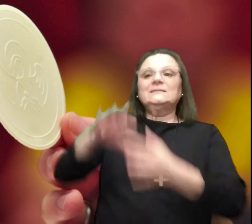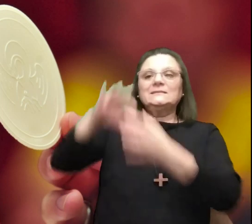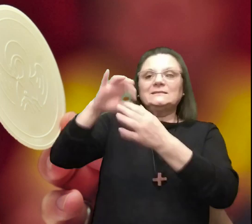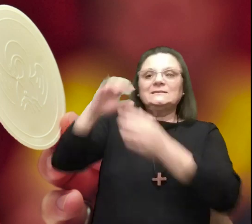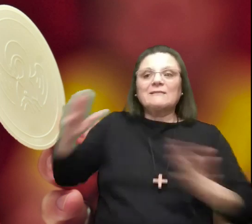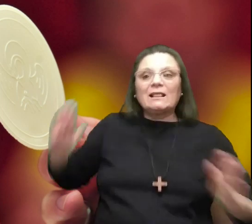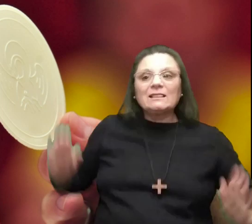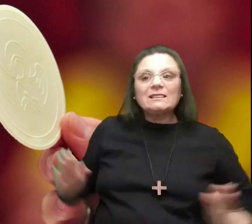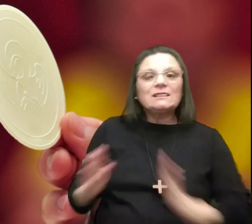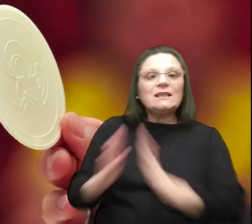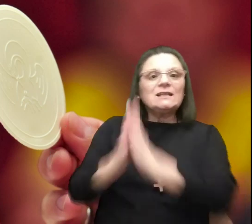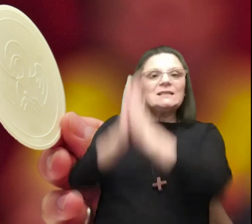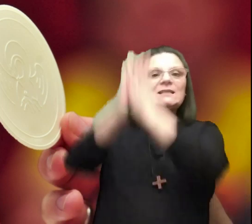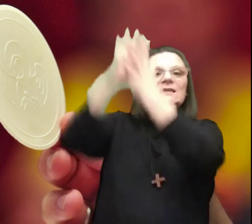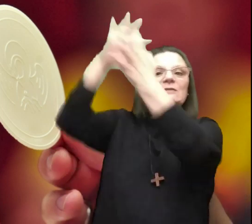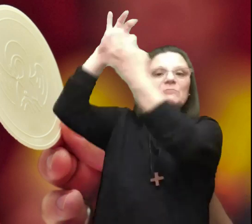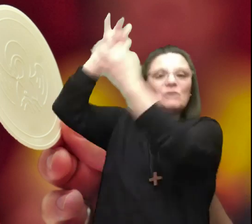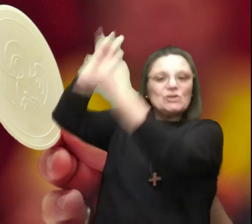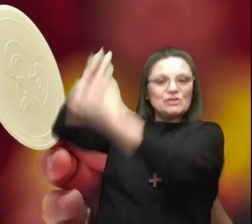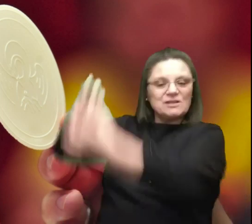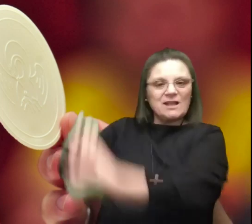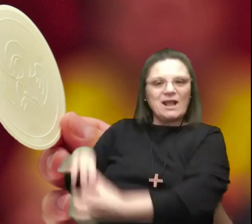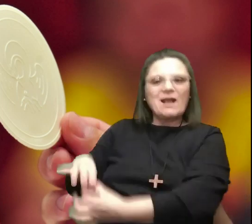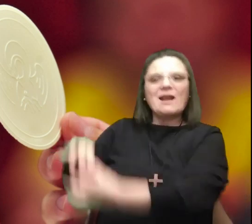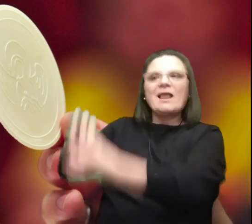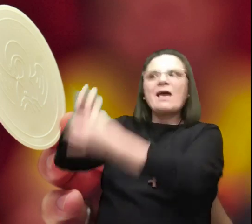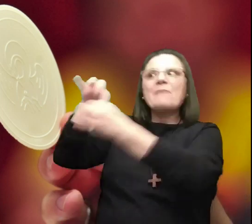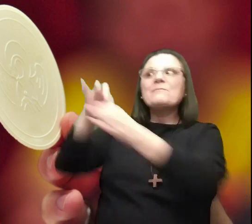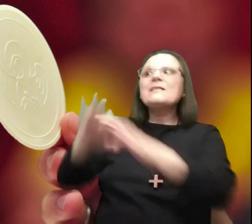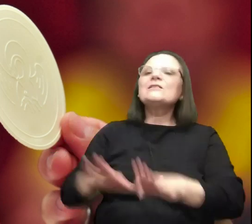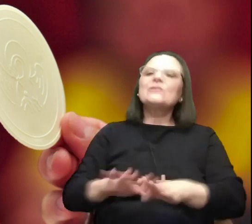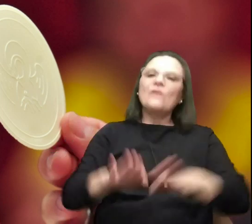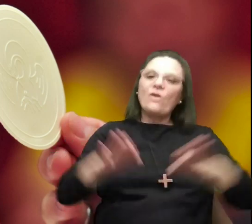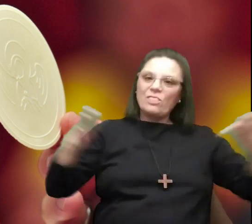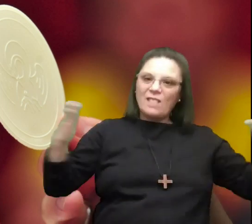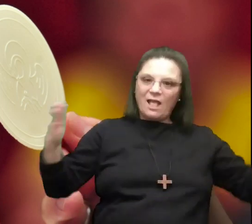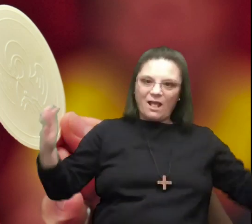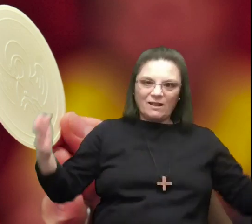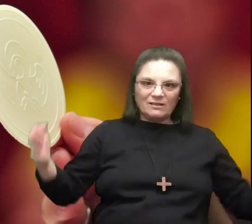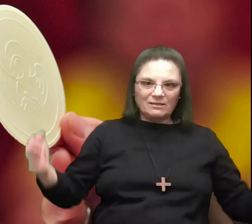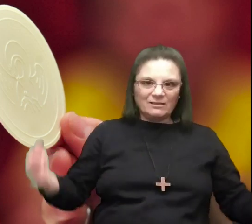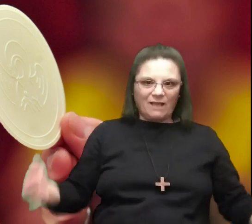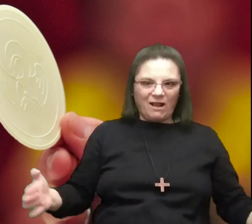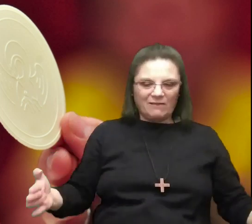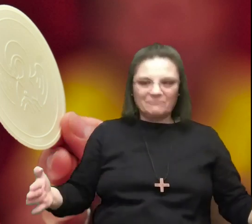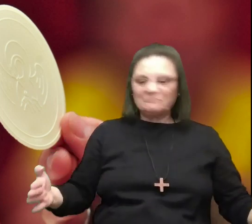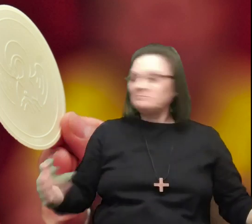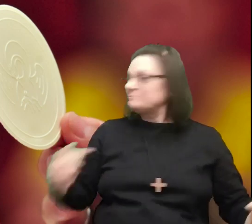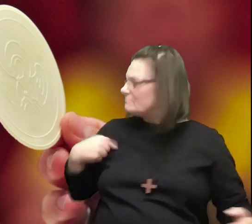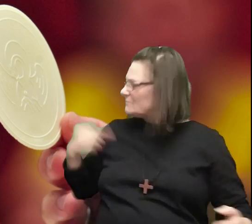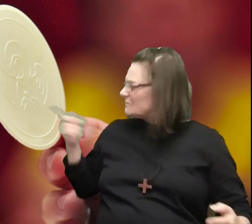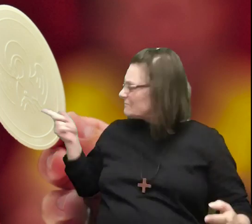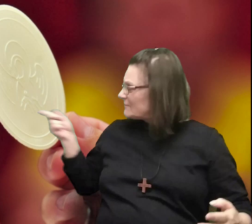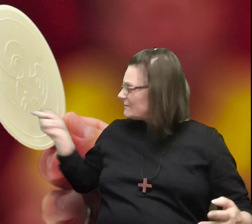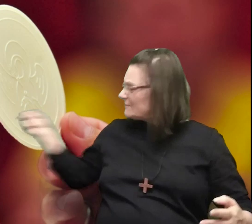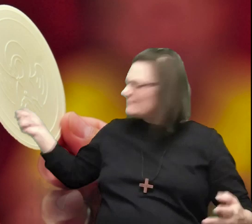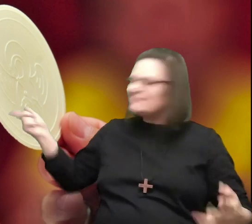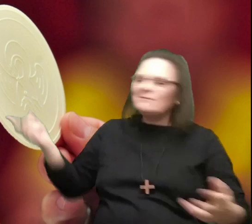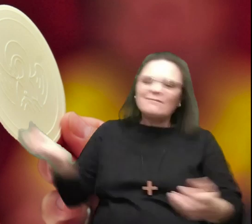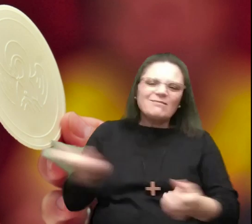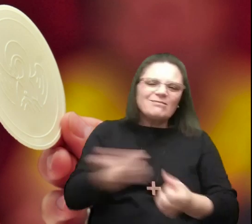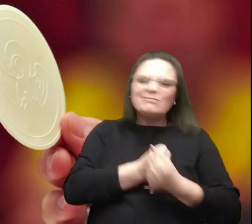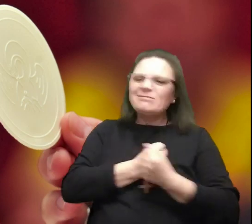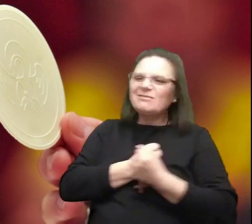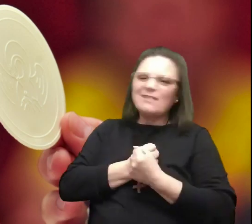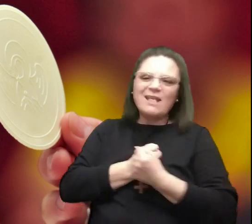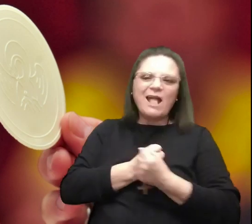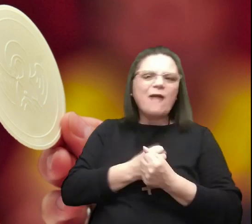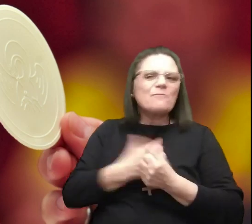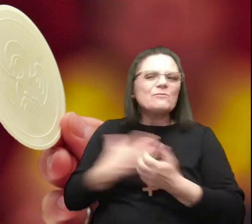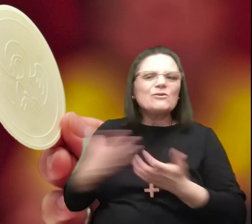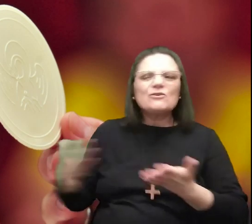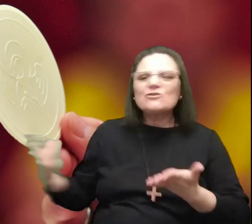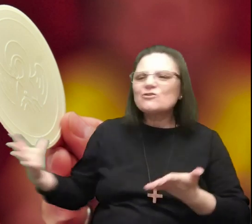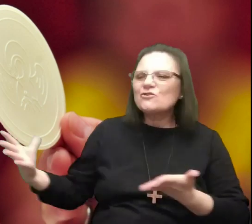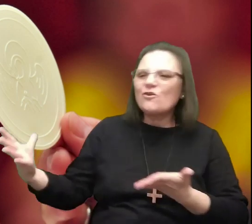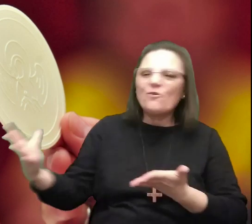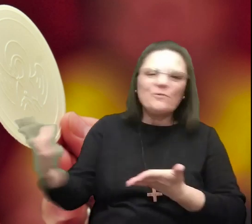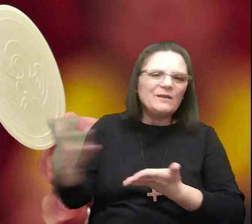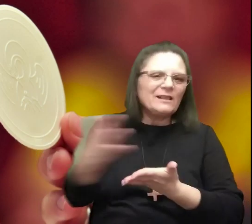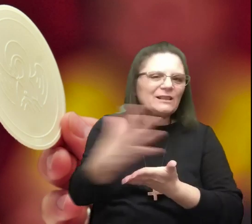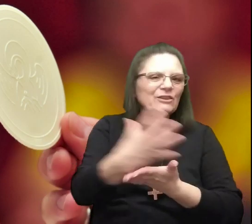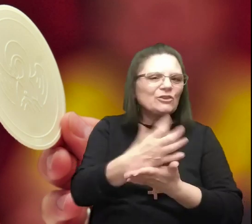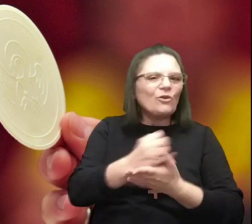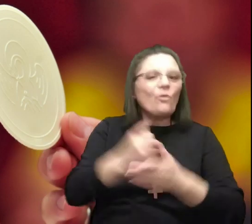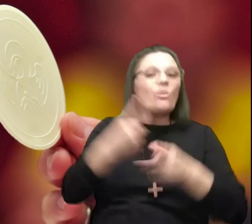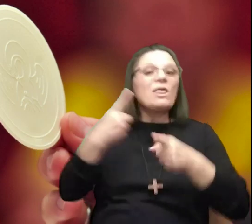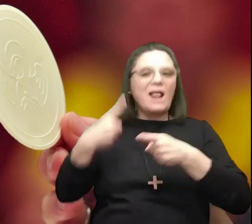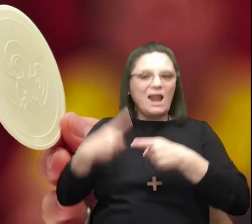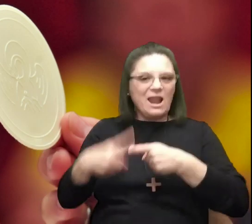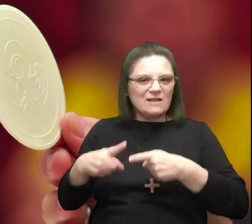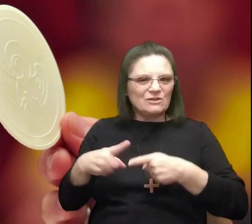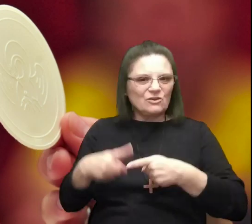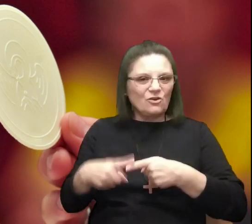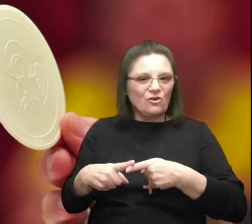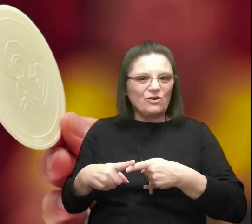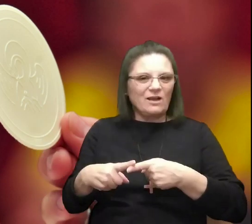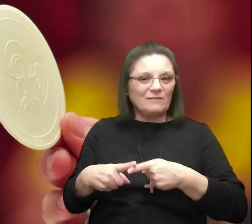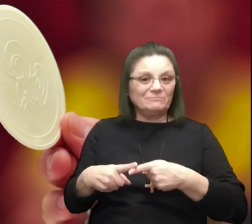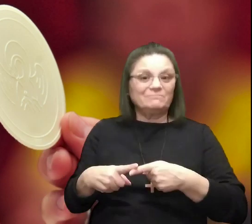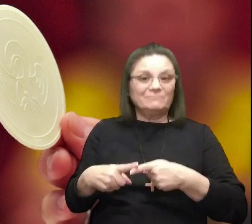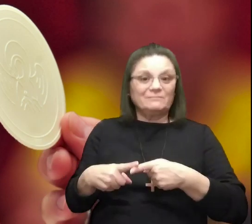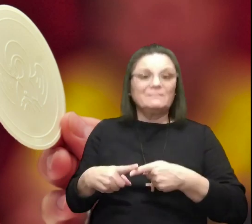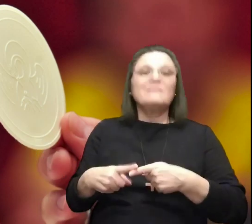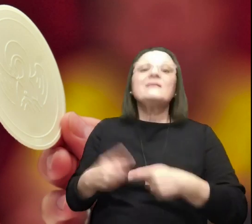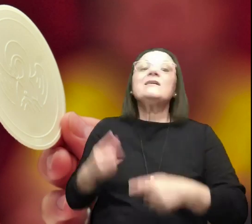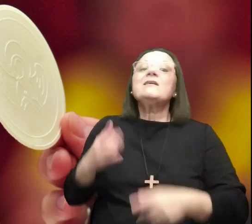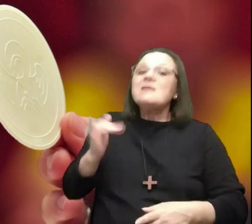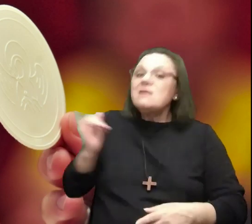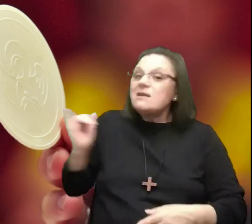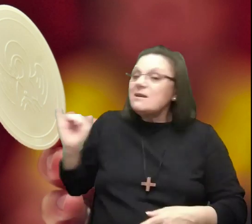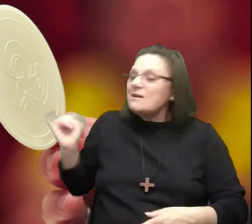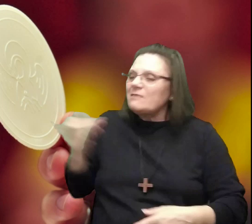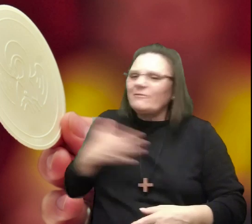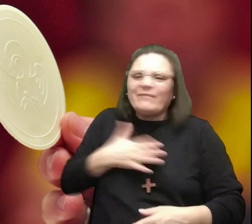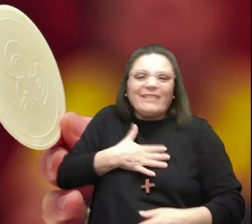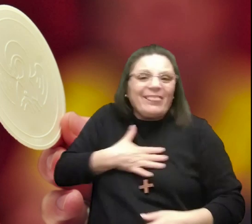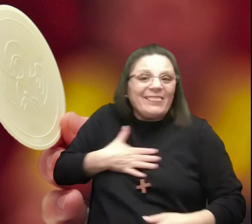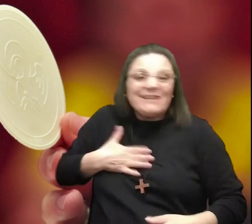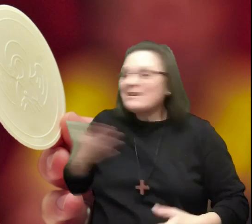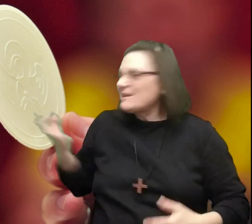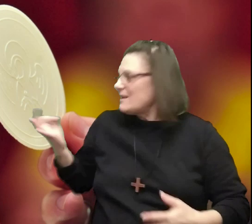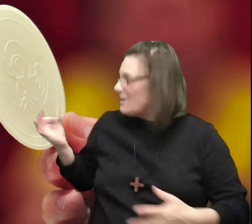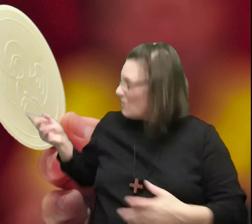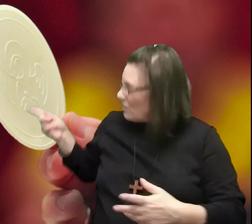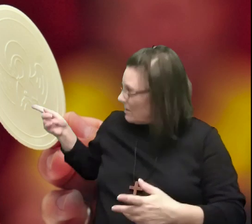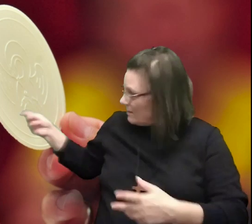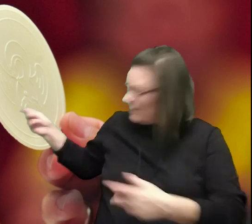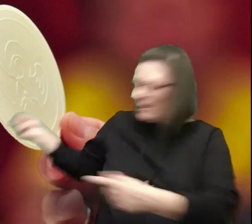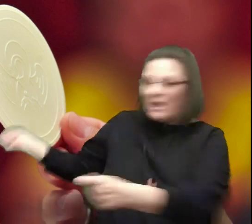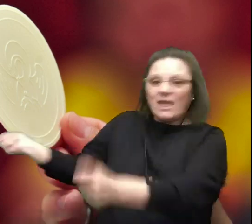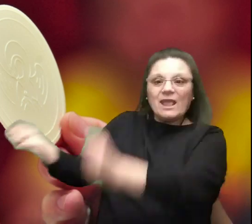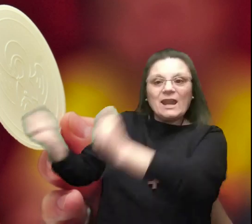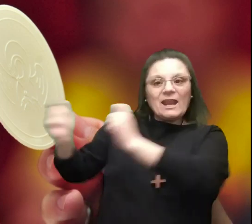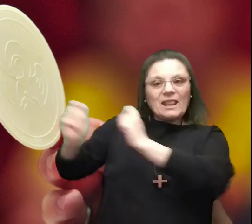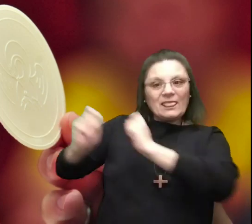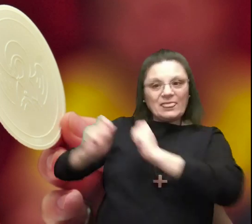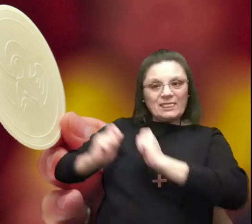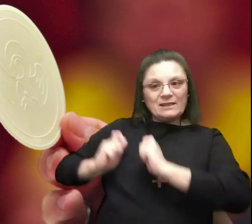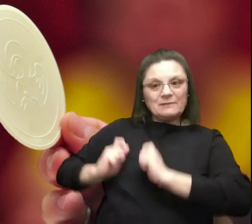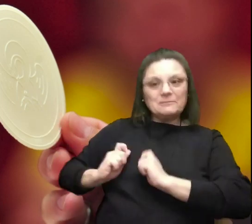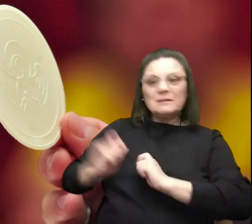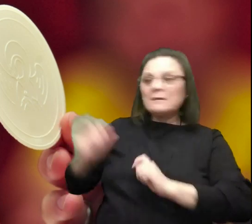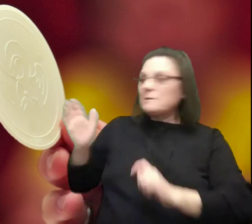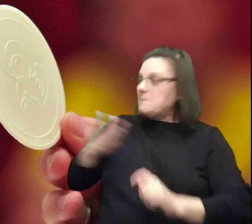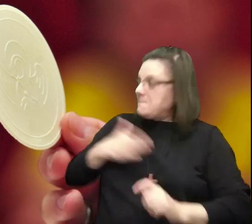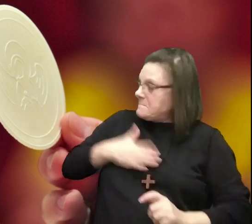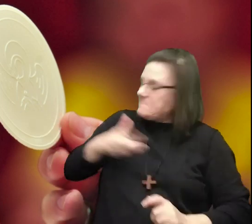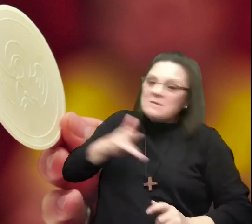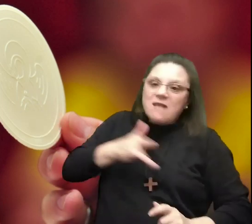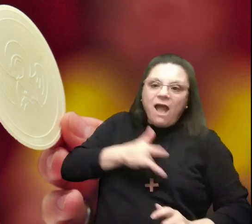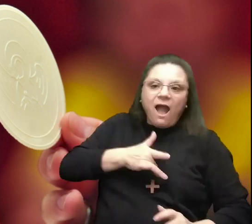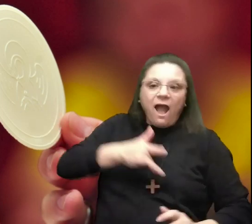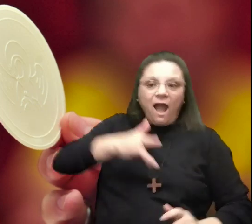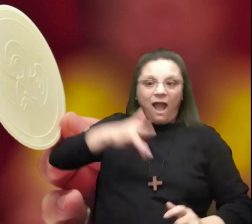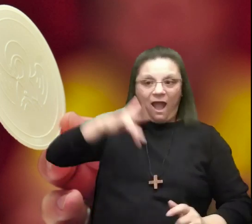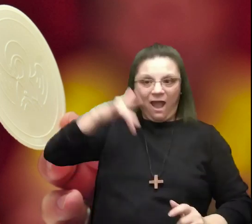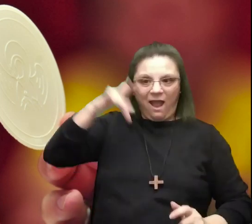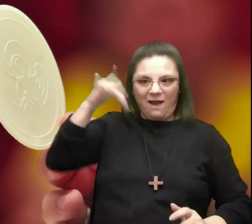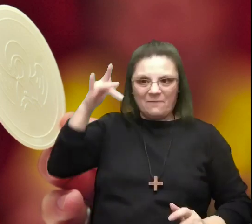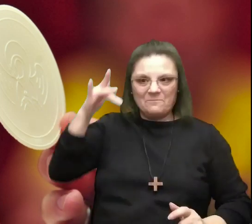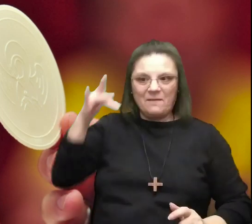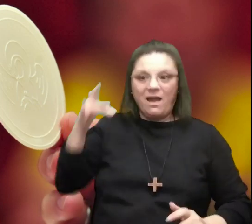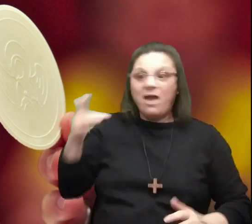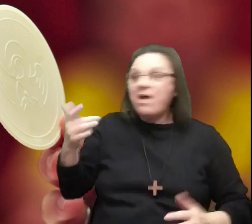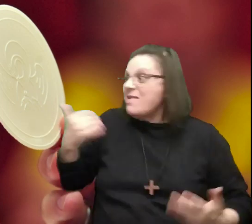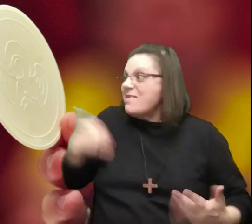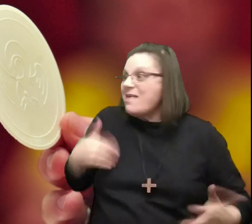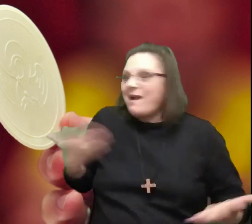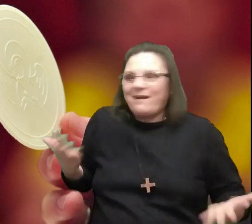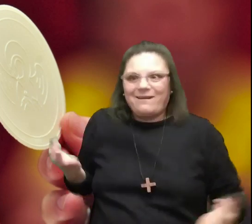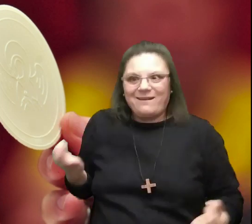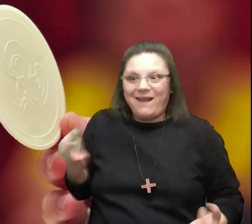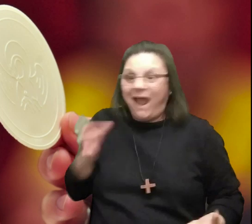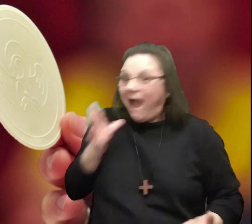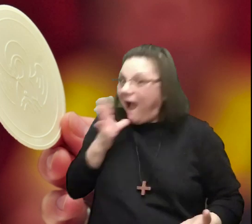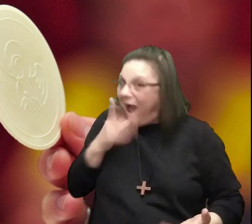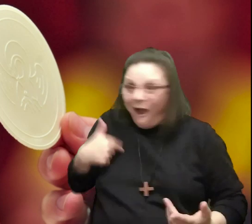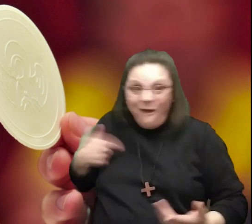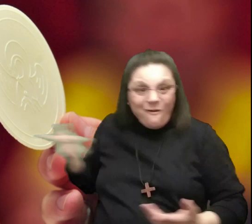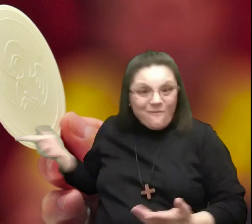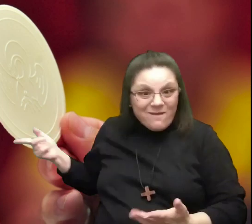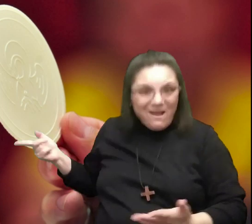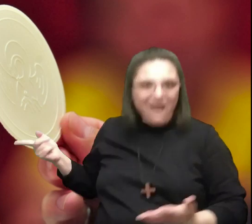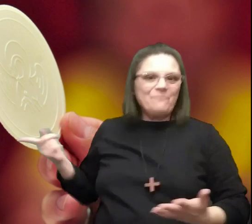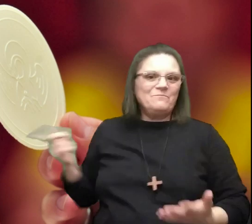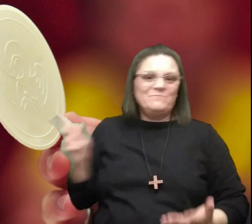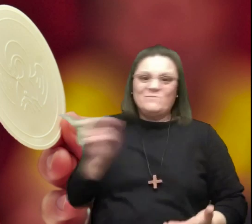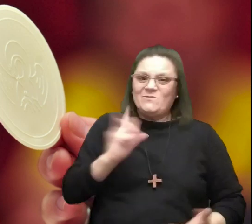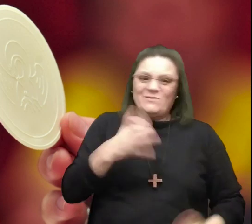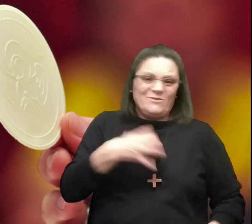Santísimo Sacramento del Altar; te amo sobre todas las cosas y deseo recibirte en mi alma. Ya que